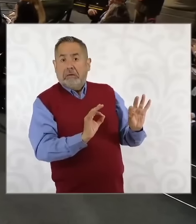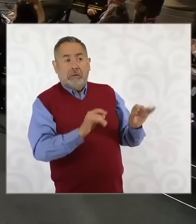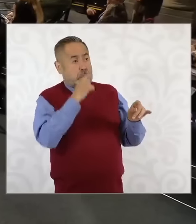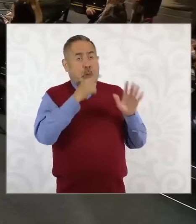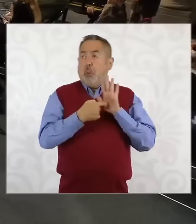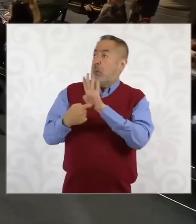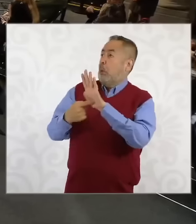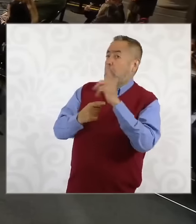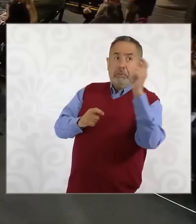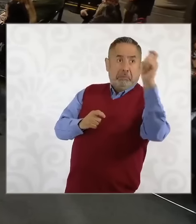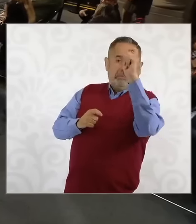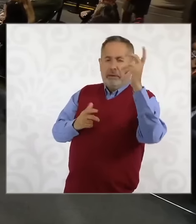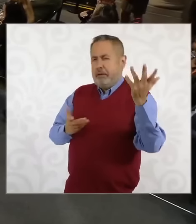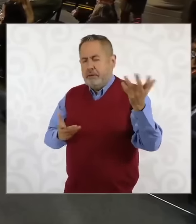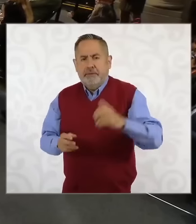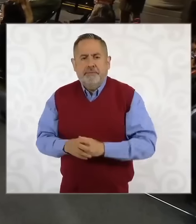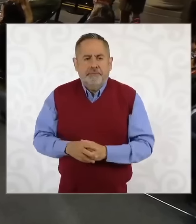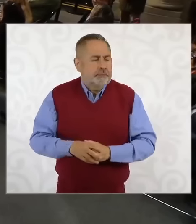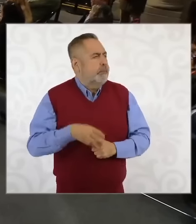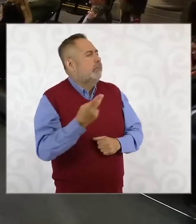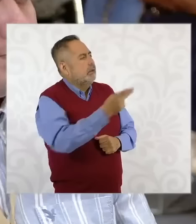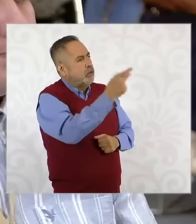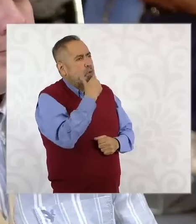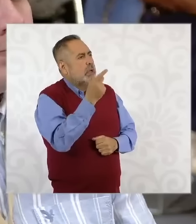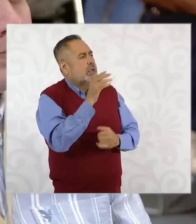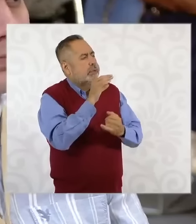Ya por último, presidenta, lo tenía pendiente desde la semana pasada. Una vez que se confirmó